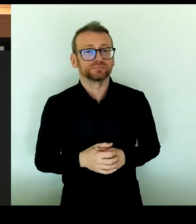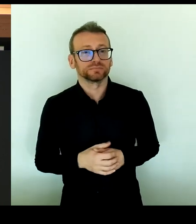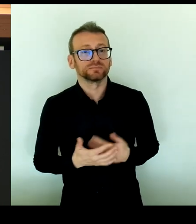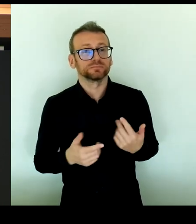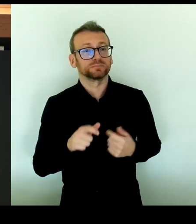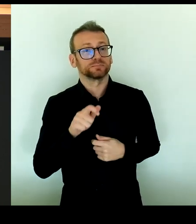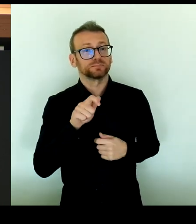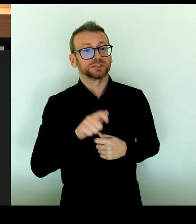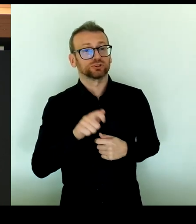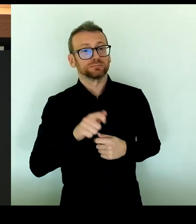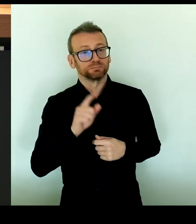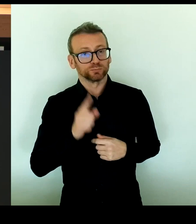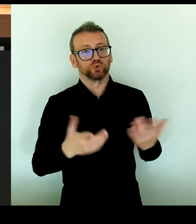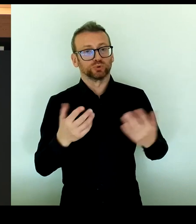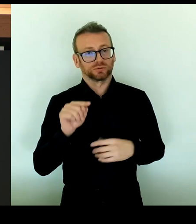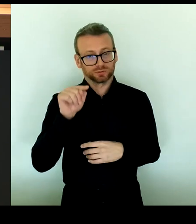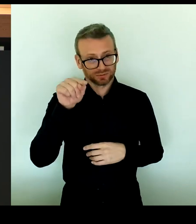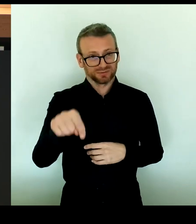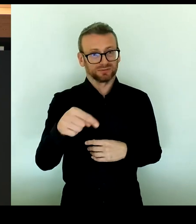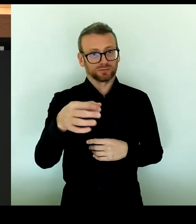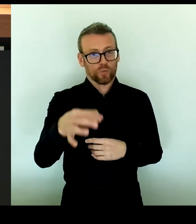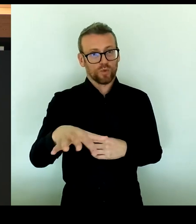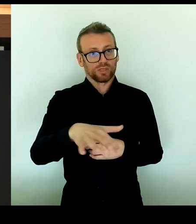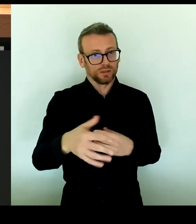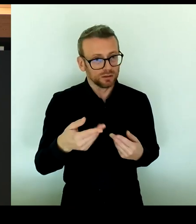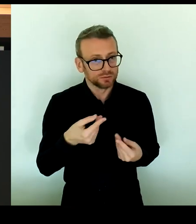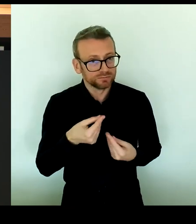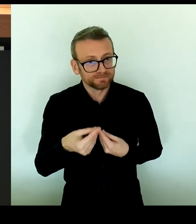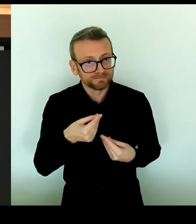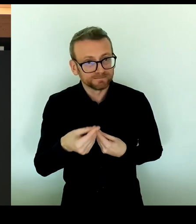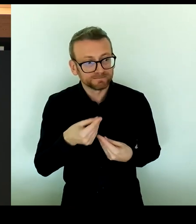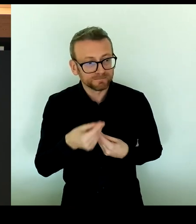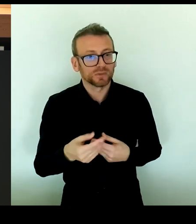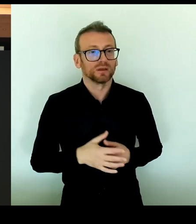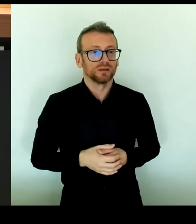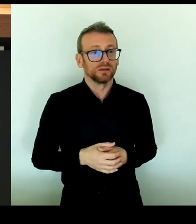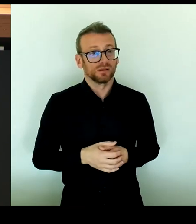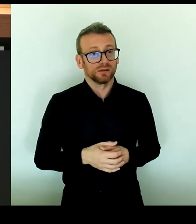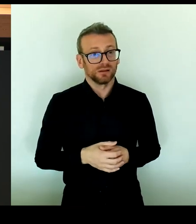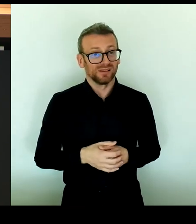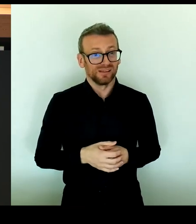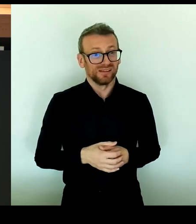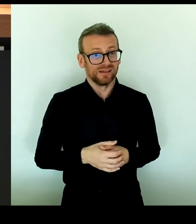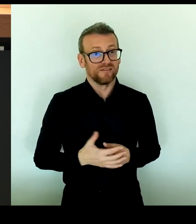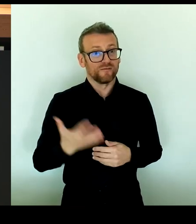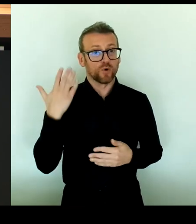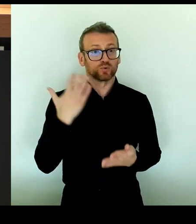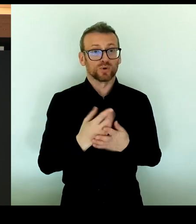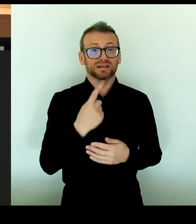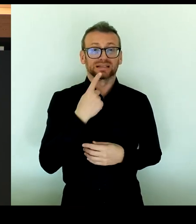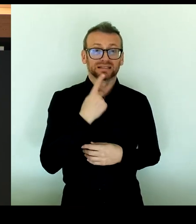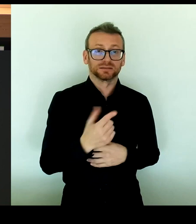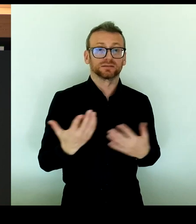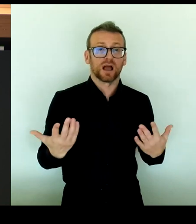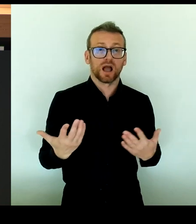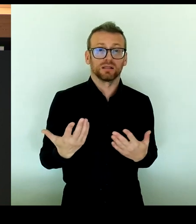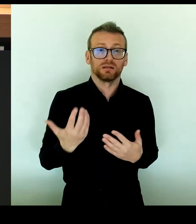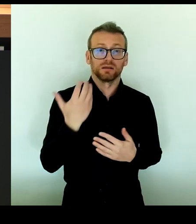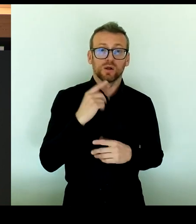Wir müssen die vorhandenen Verkehrsinfrastrukt. Sie können übrigens und das ist kein Geheimnis ich mal angucken,